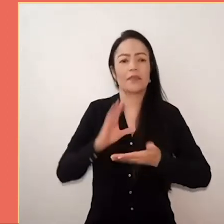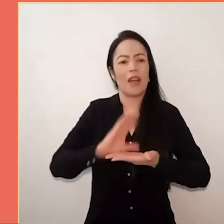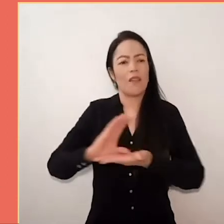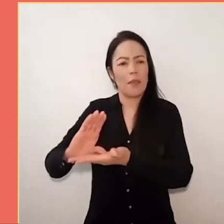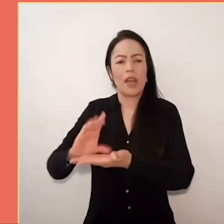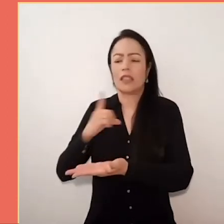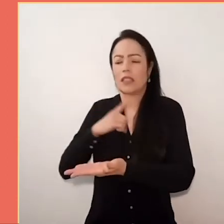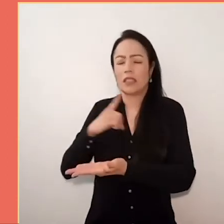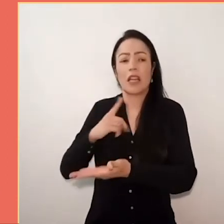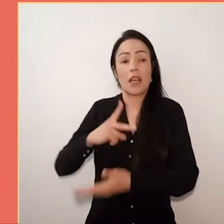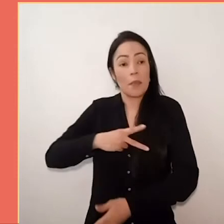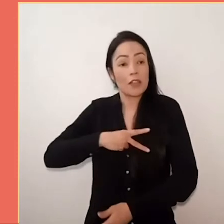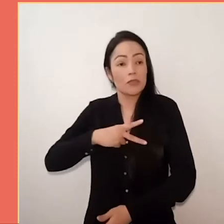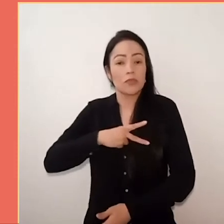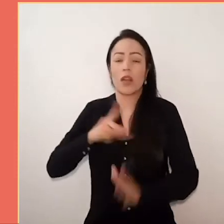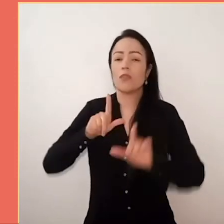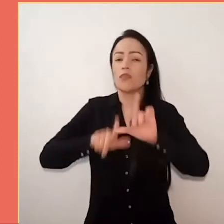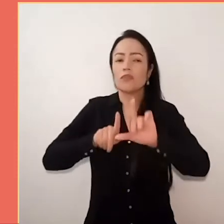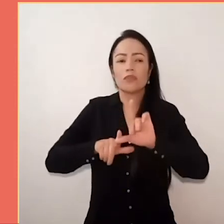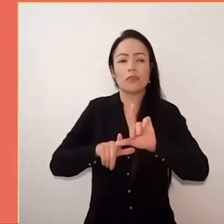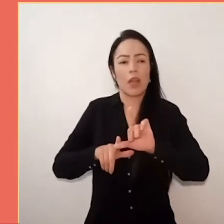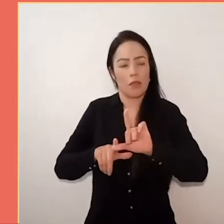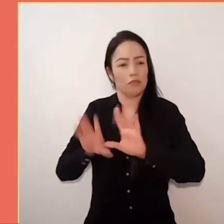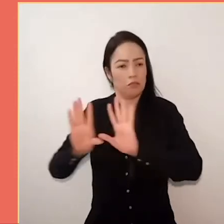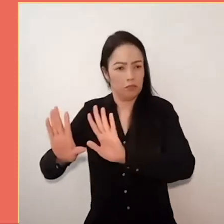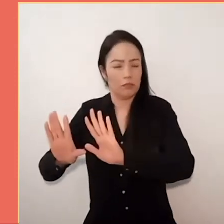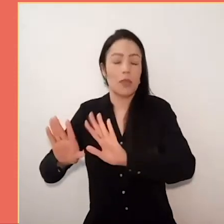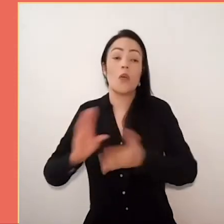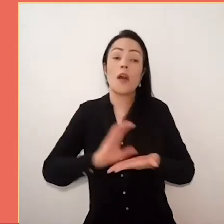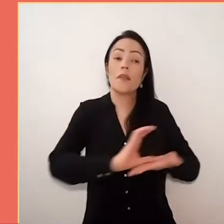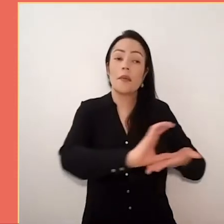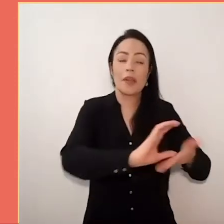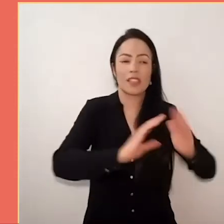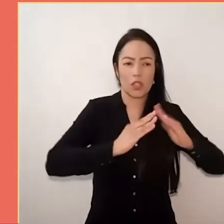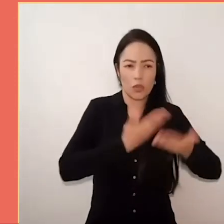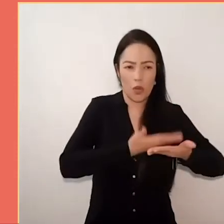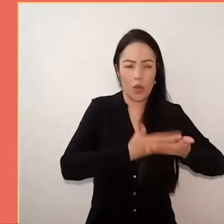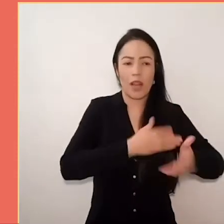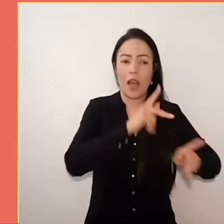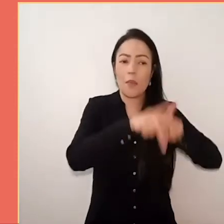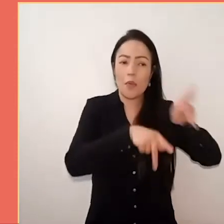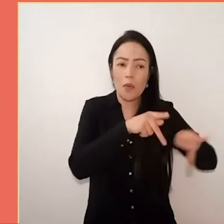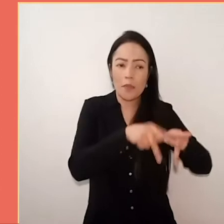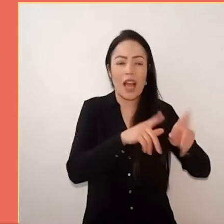privadas sobre literatura é um, o investimento que se tem na escola sobre literatura…